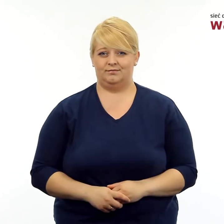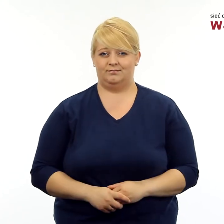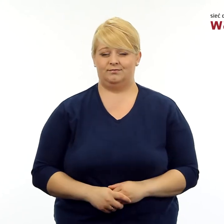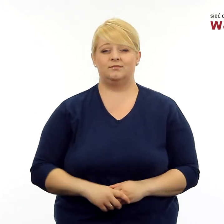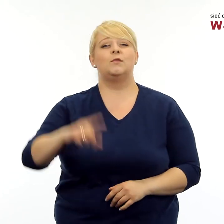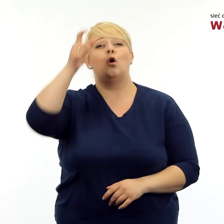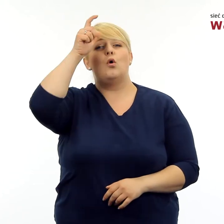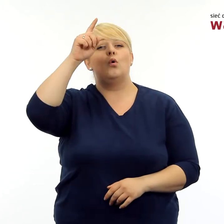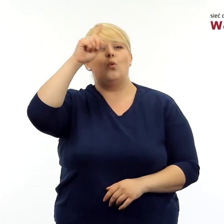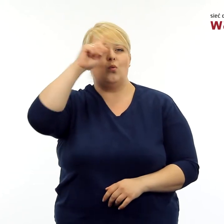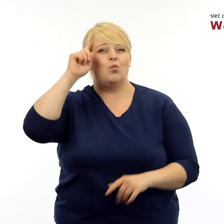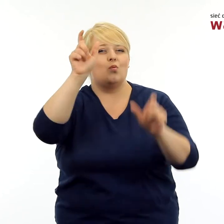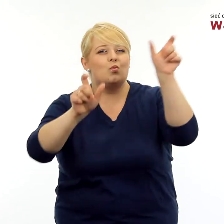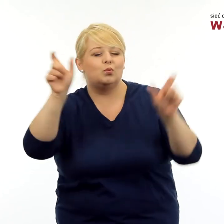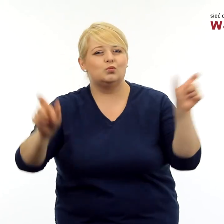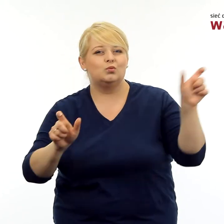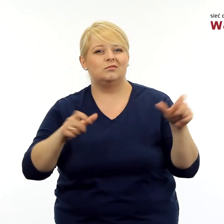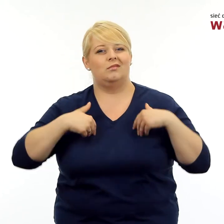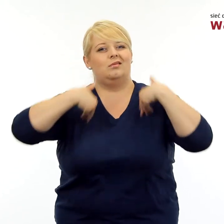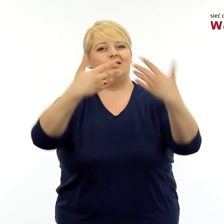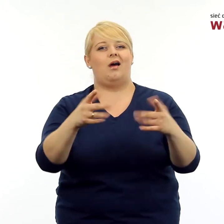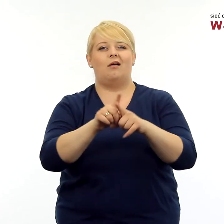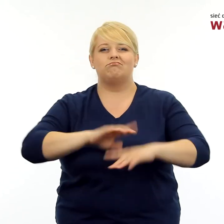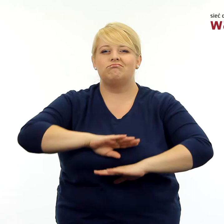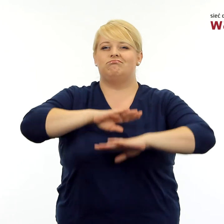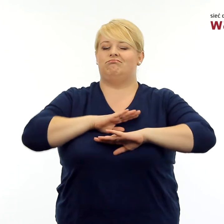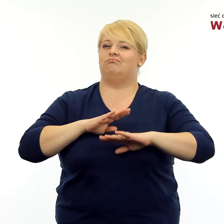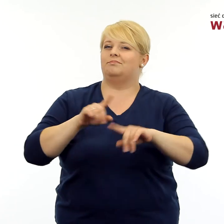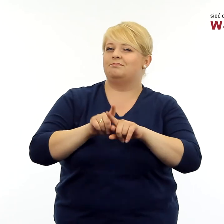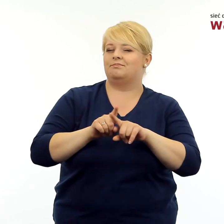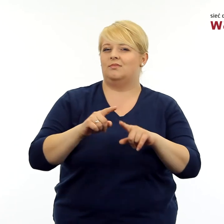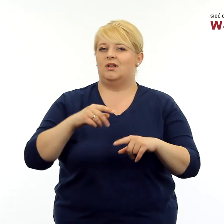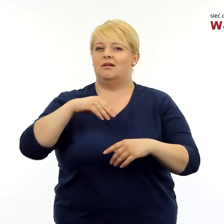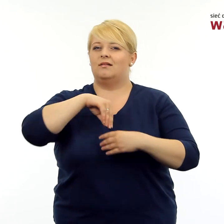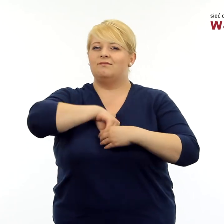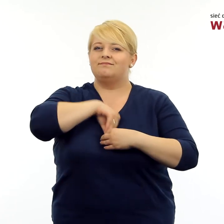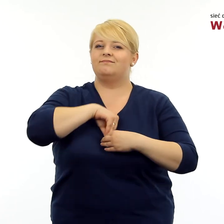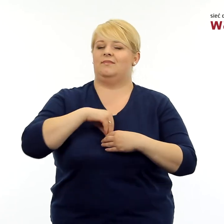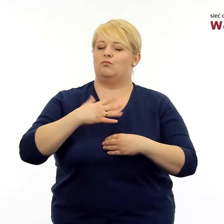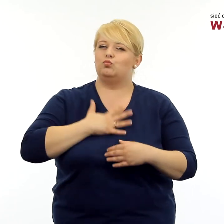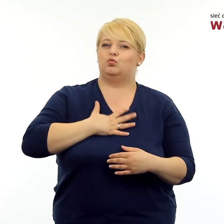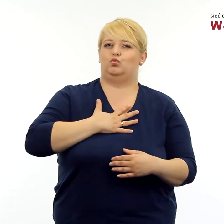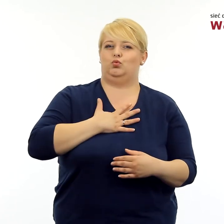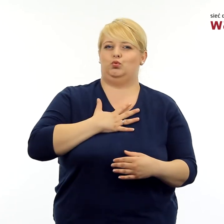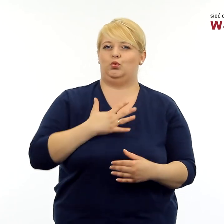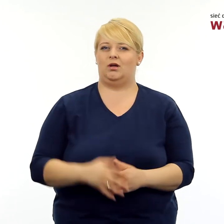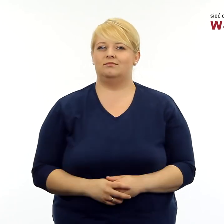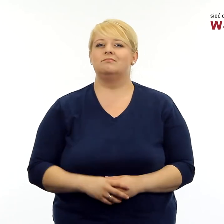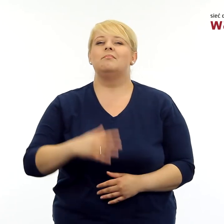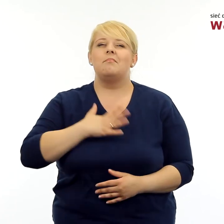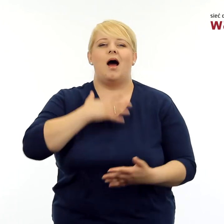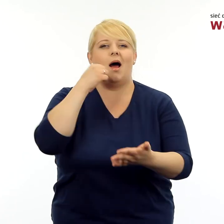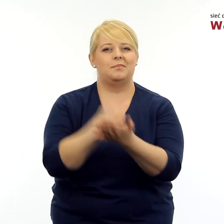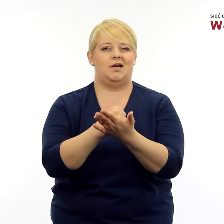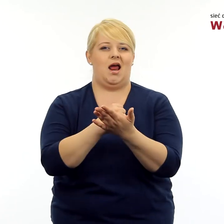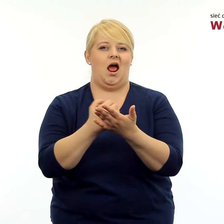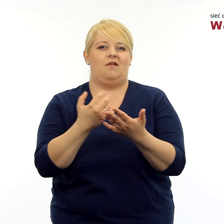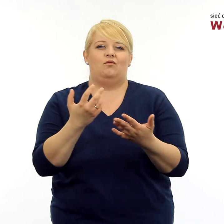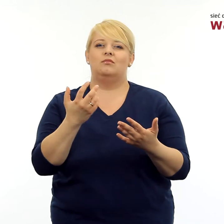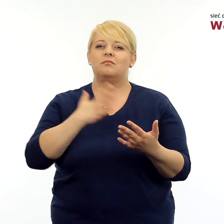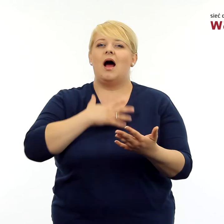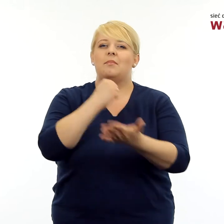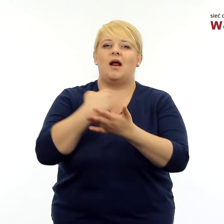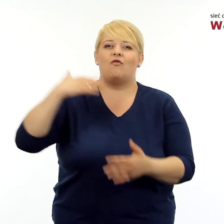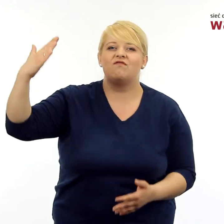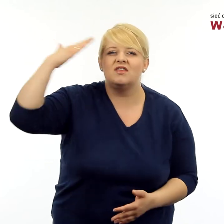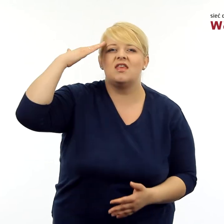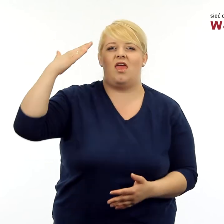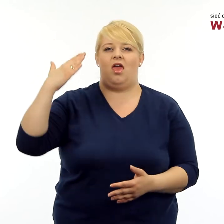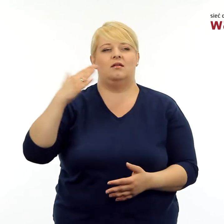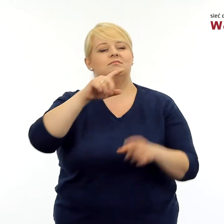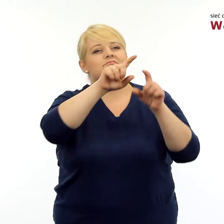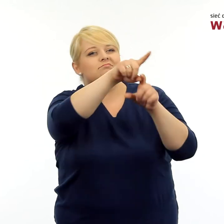Wzmacniamy w obywatelach poczucie, że mają prawo dowiadywać się,